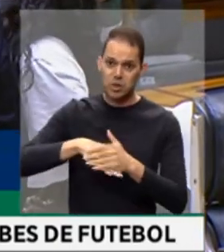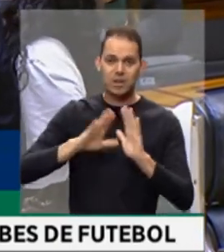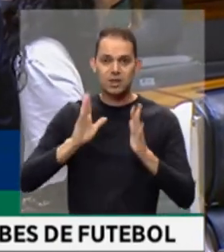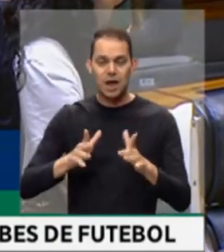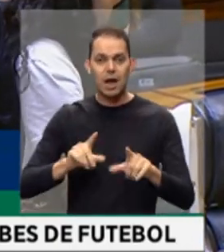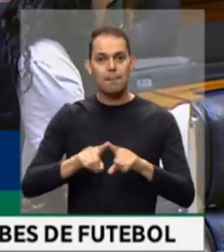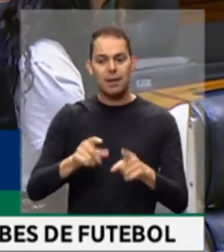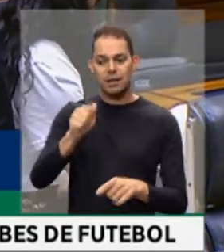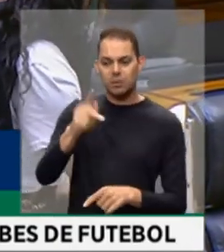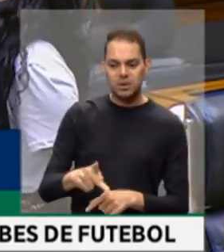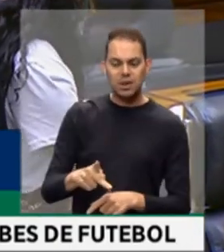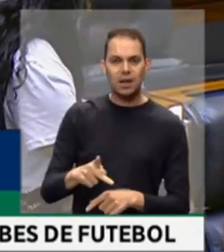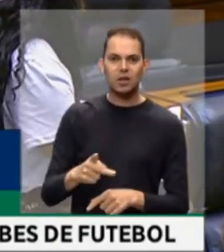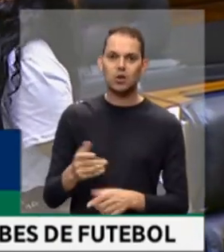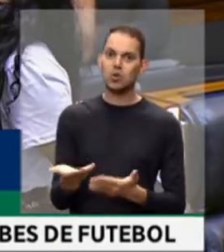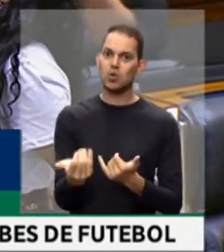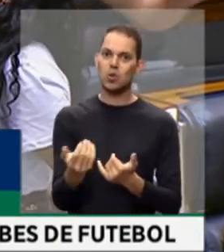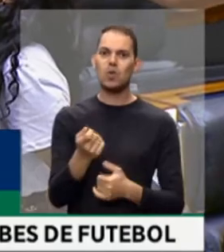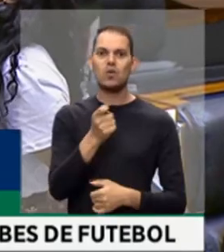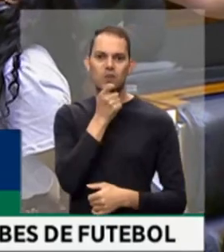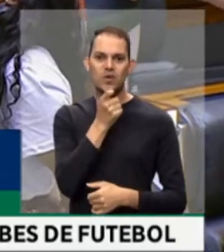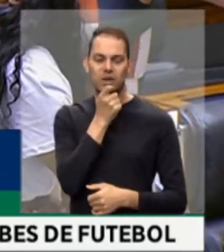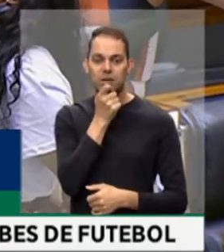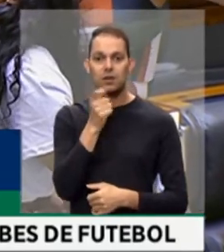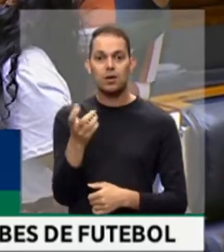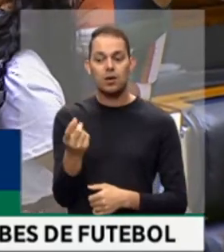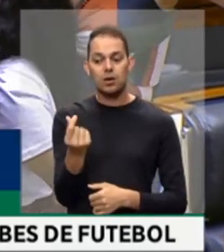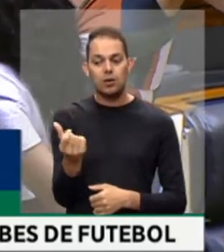ALI POR VOLTA DOS 35, DOS 40 ANOS. ELE ESTÁ TMELH PARA JOGAR MAS ESTÁ NOVO PARA SE APOSENTAR. ELE ESTÁ SEM